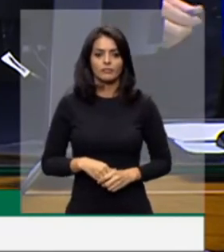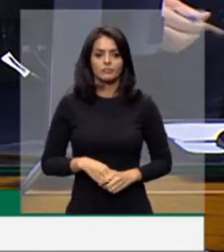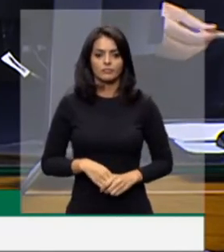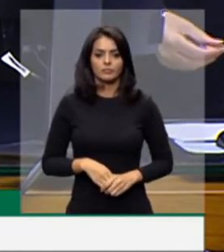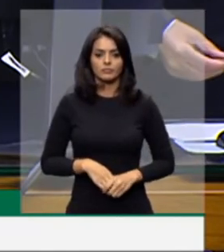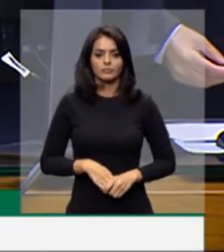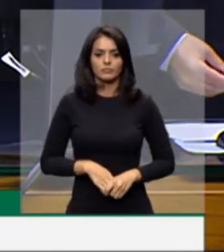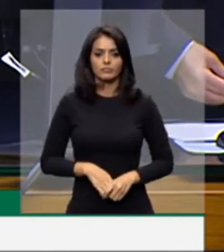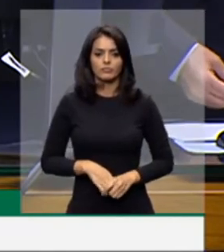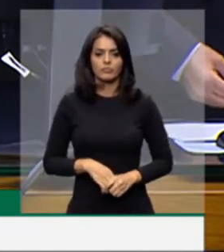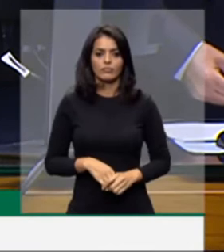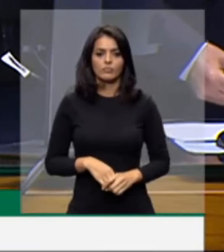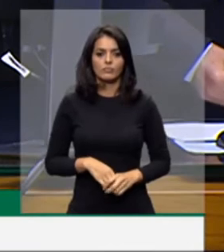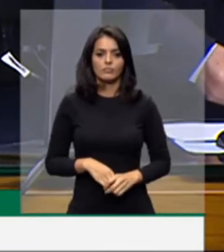SOLIDARIEDADE ,